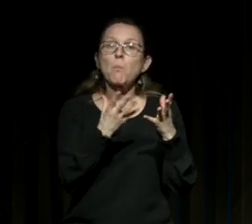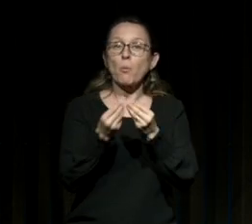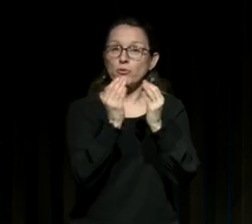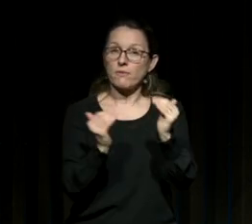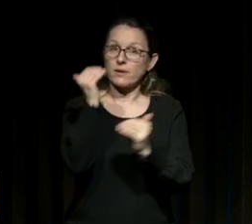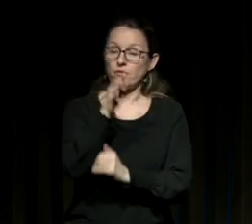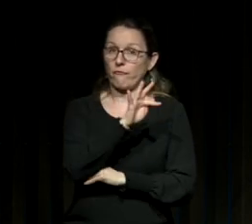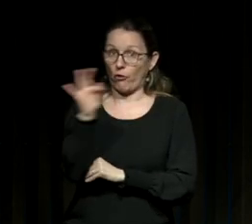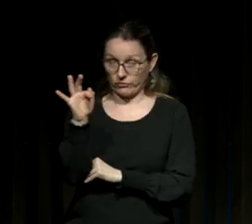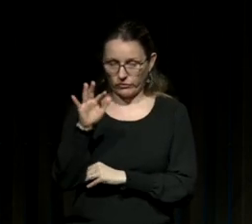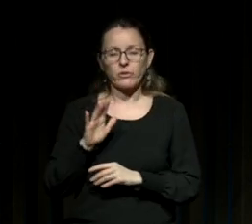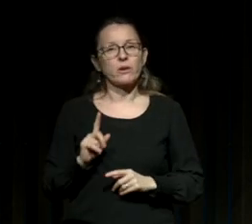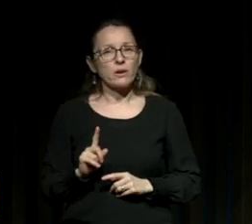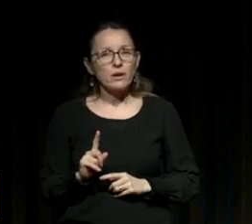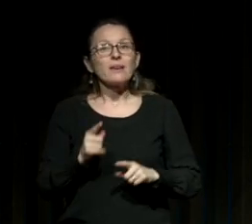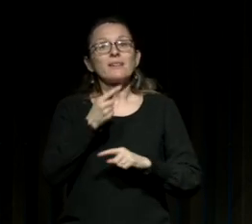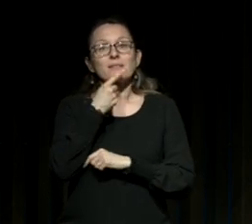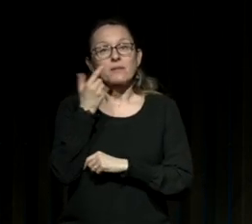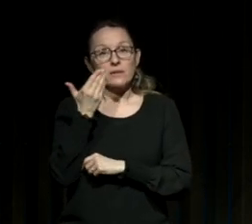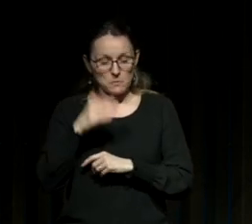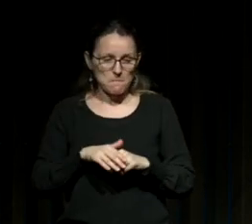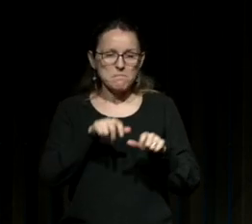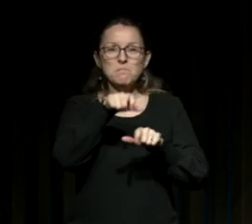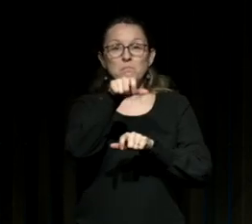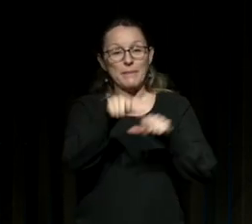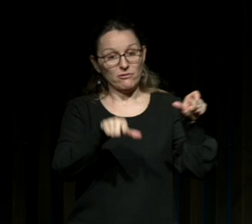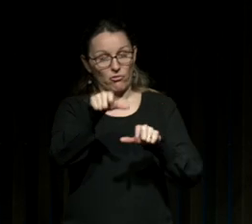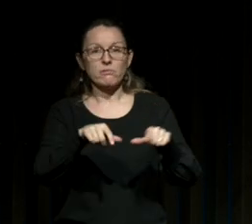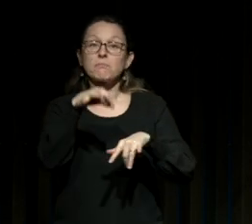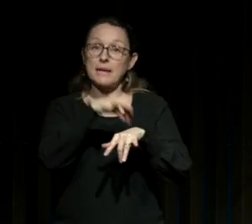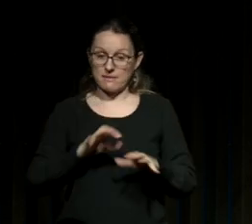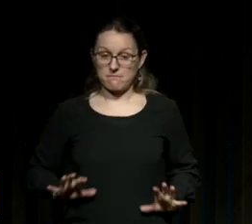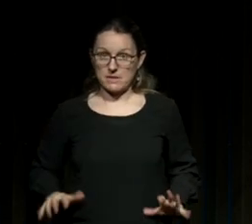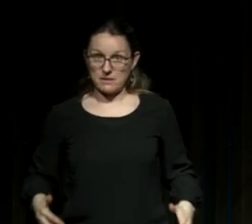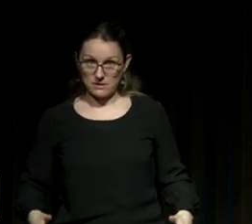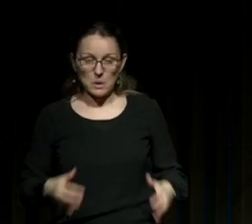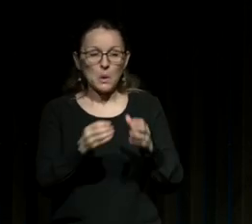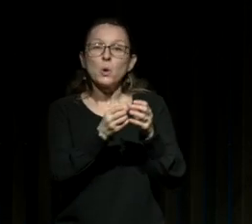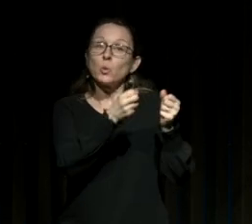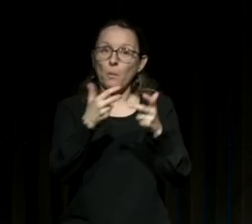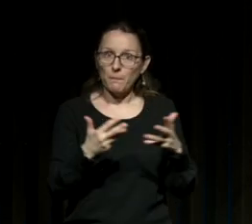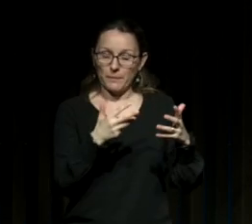c'est à dire le nombre d'individus atteints de cette maladie eh bien il était d'environ